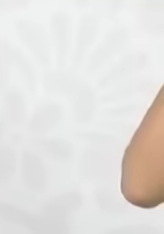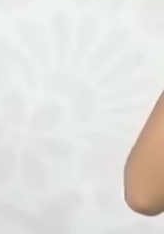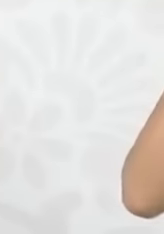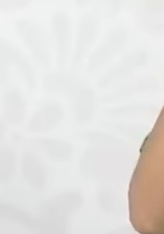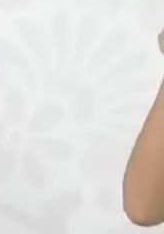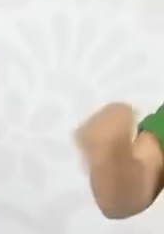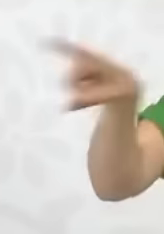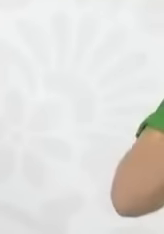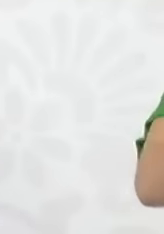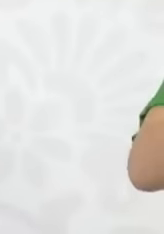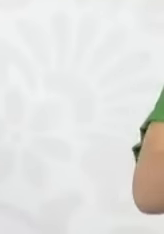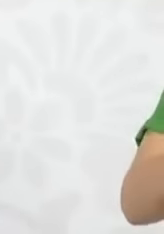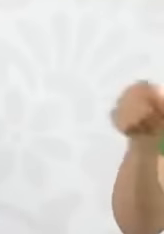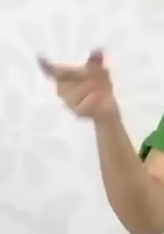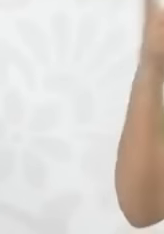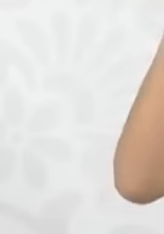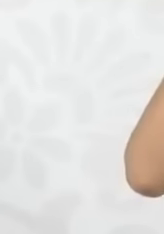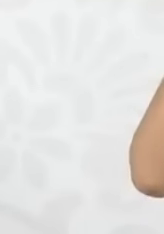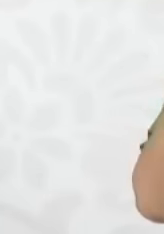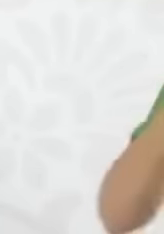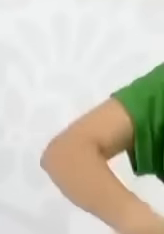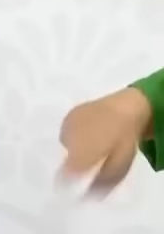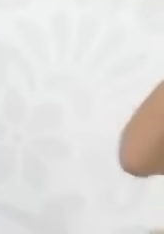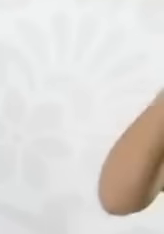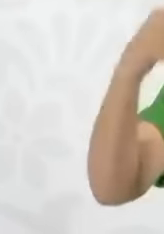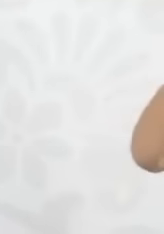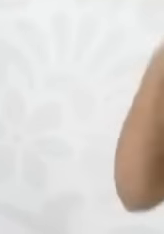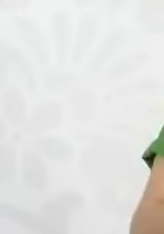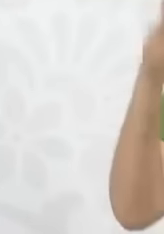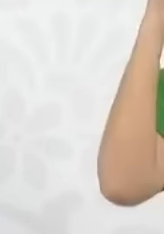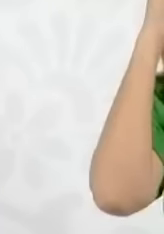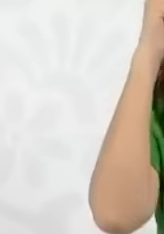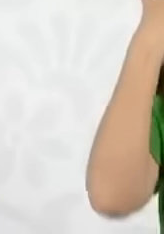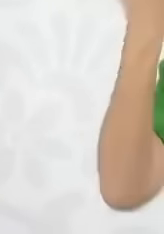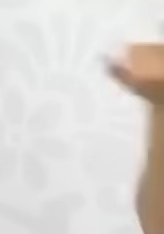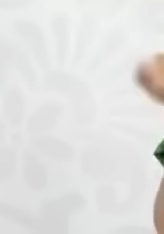Estas expresiones ajenas al respeto que debe prevalecer entre naciones hermanas